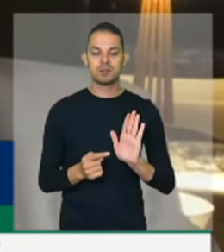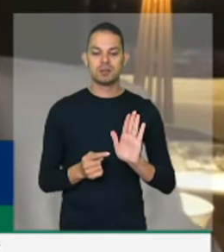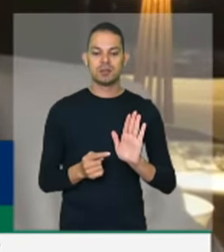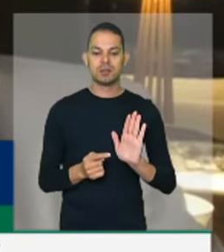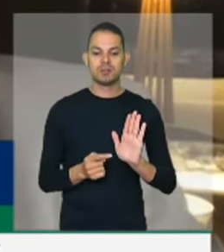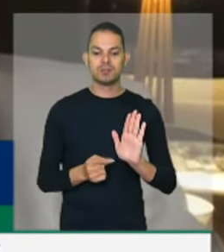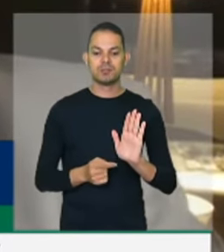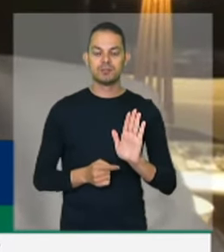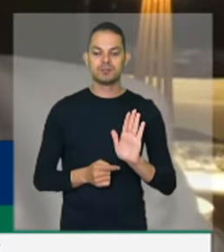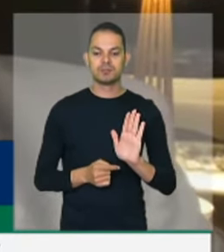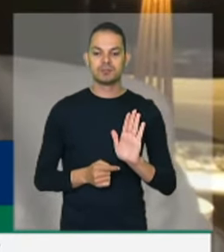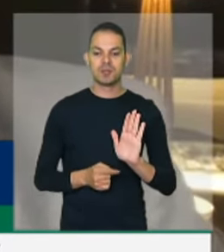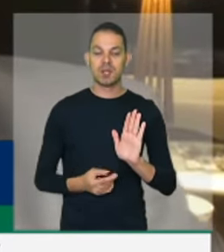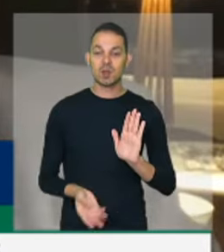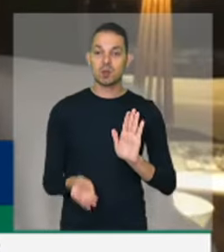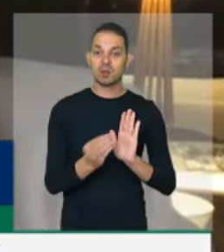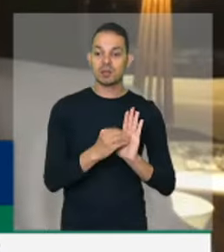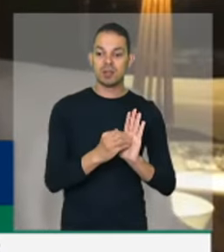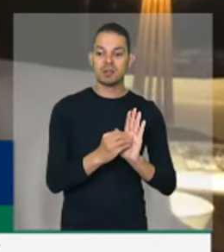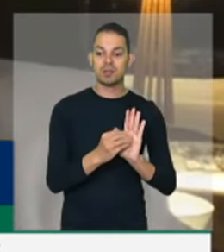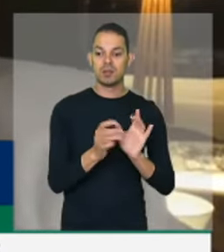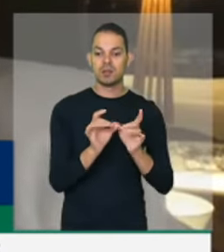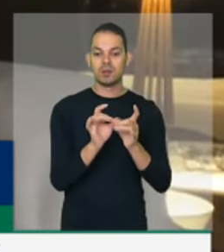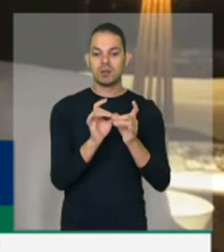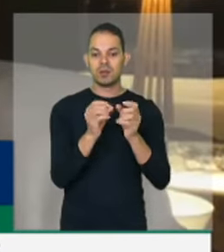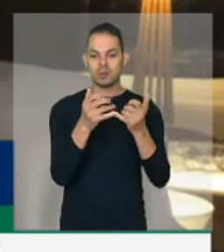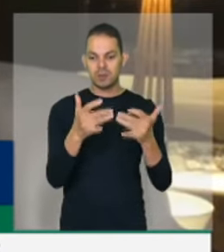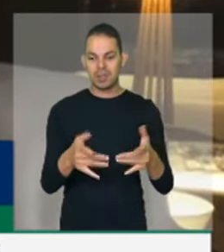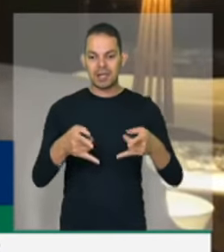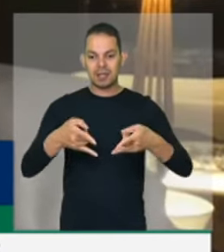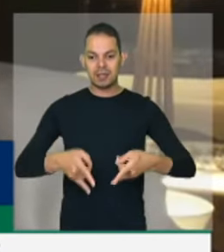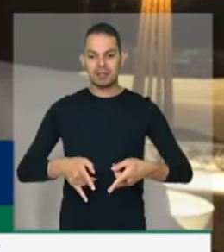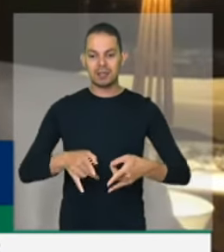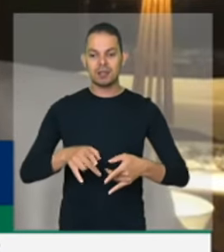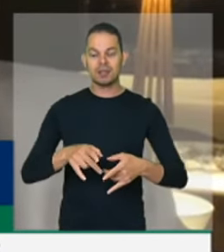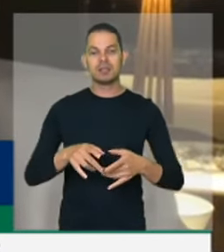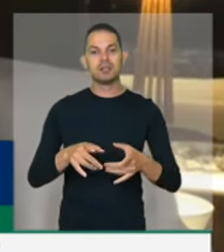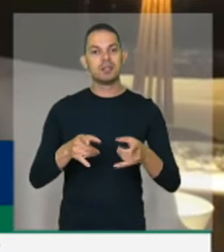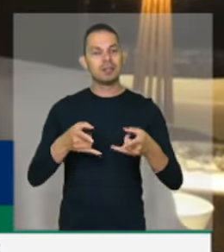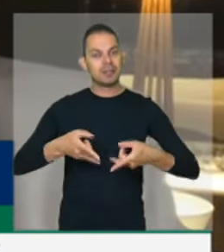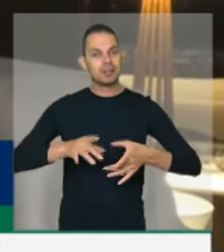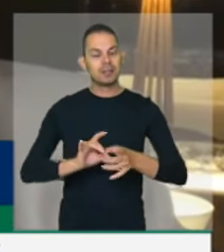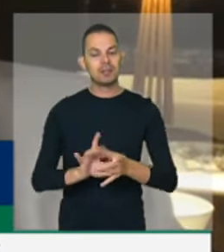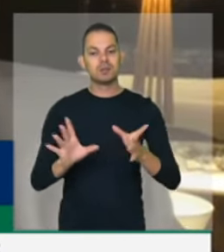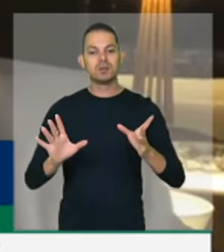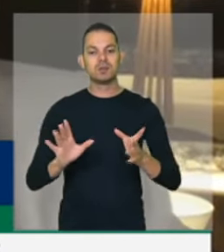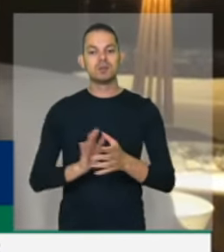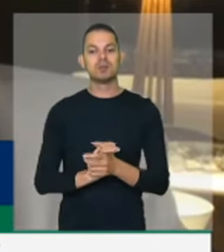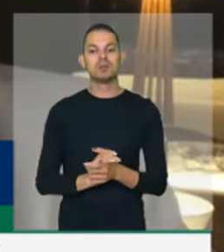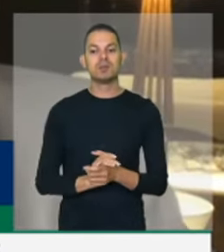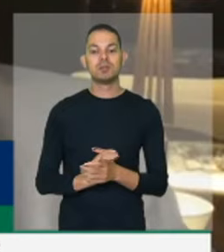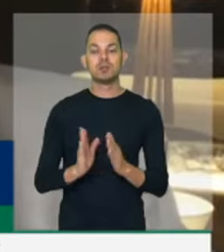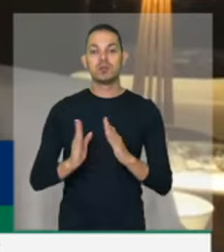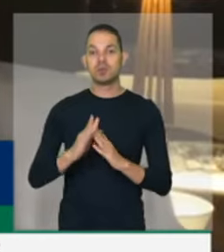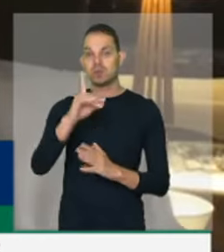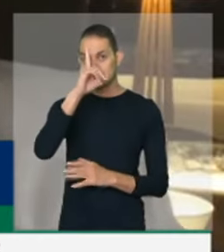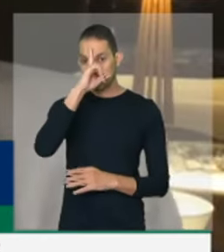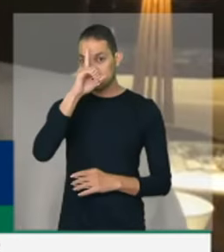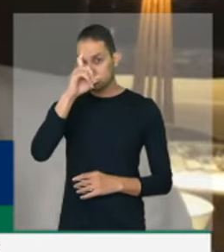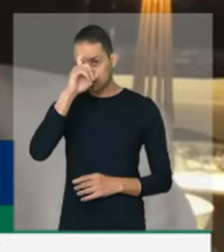DISPONIBILIZADOS OS LEITOS DOS HOSPITAIS, DAS FORÇAS ARMADAS NÓS.... FOMOS INFORMADOS, E JÁ FIZEMOS UM REQUERIMENTO DE